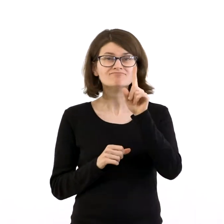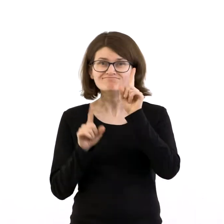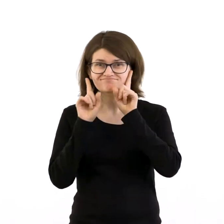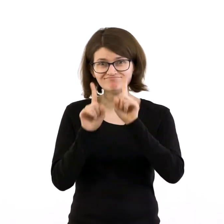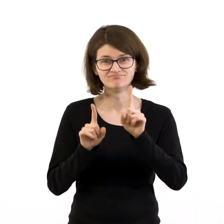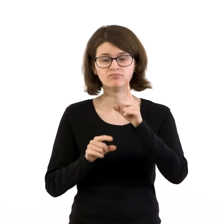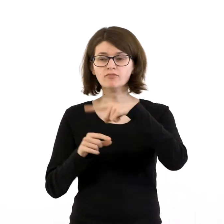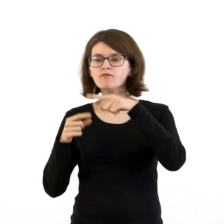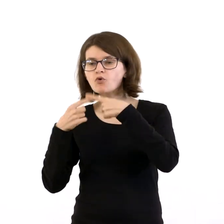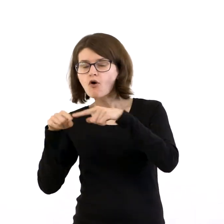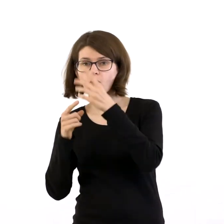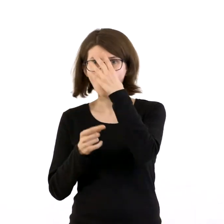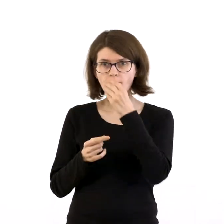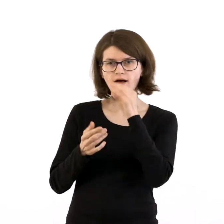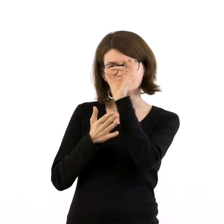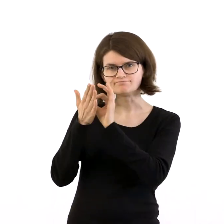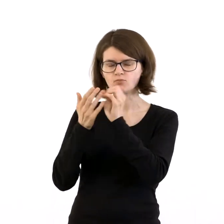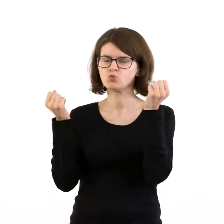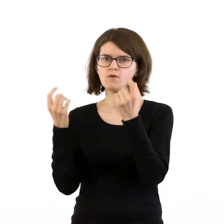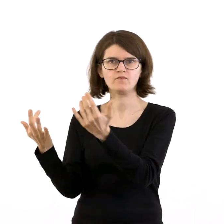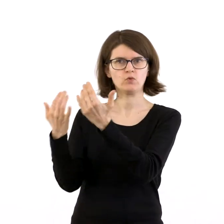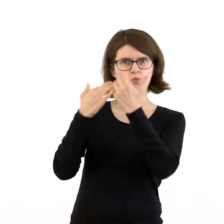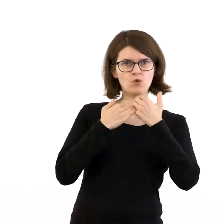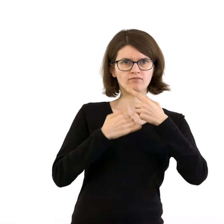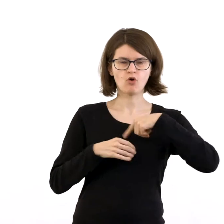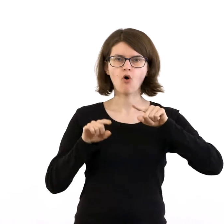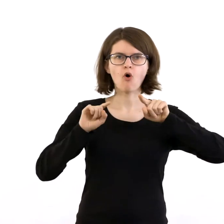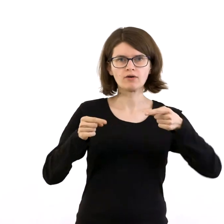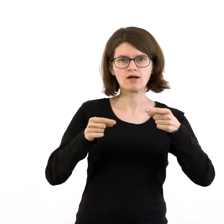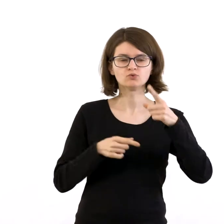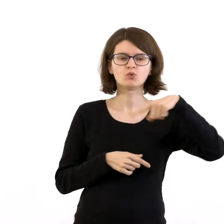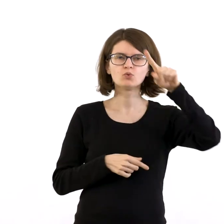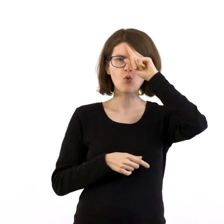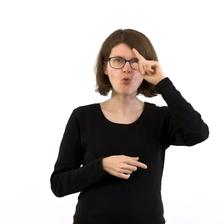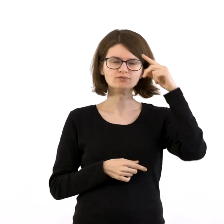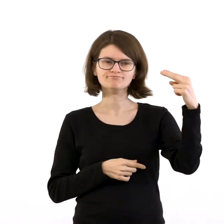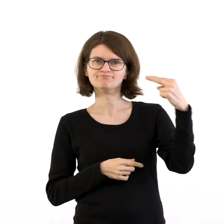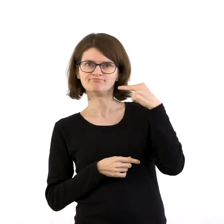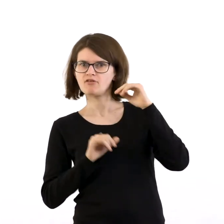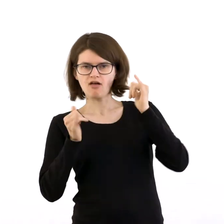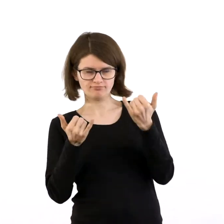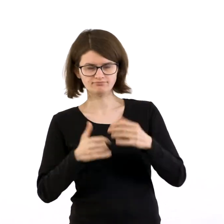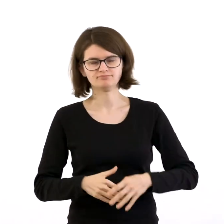to trudno nie zgodzić się z tym, że oprawa graficzna naszych działań ma bardzo duży wpływ na to, jak naszą organizację będą postrzegać odbiorcy.